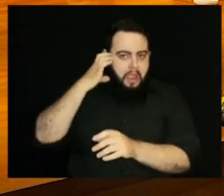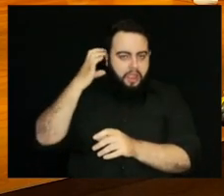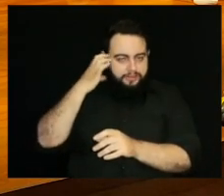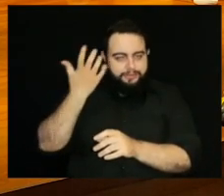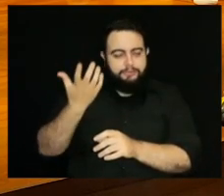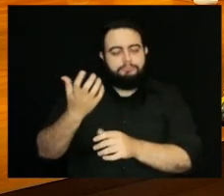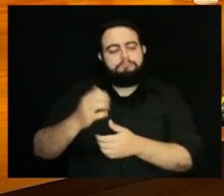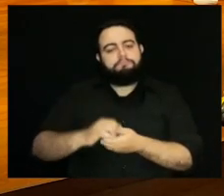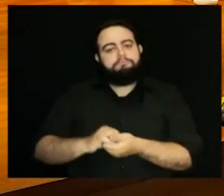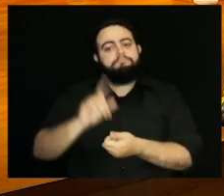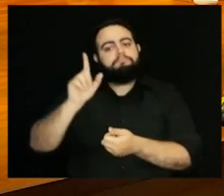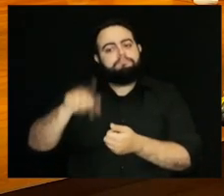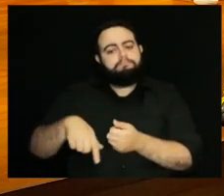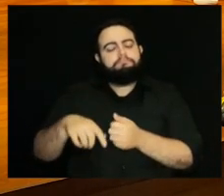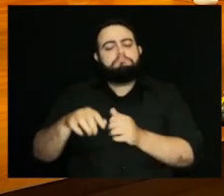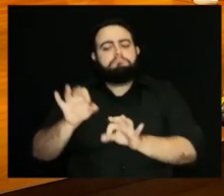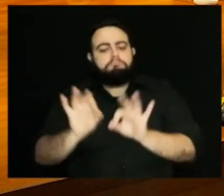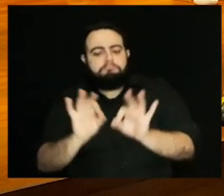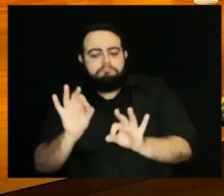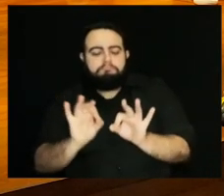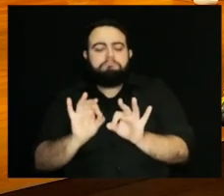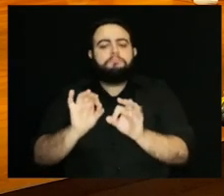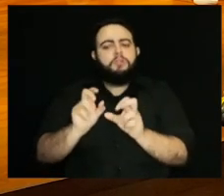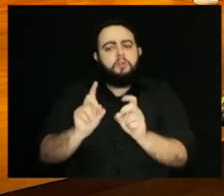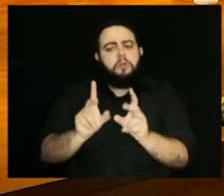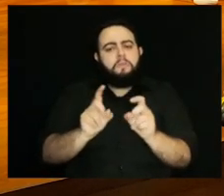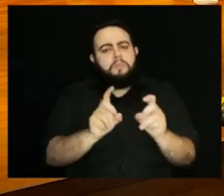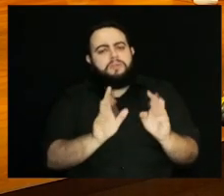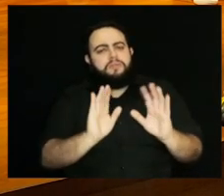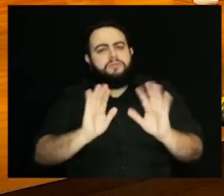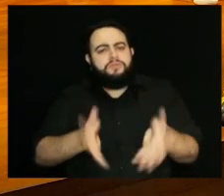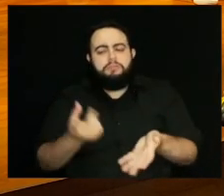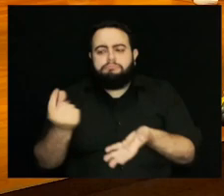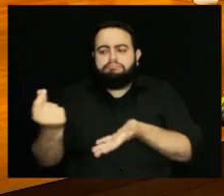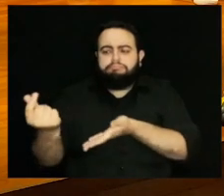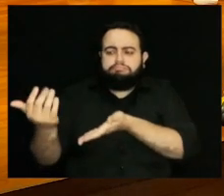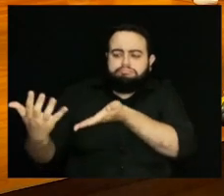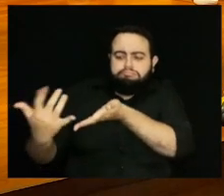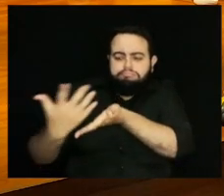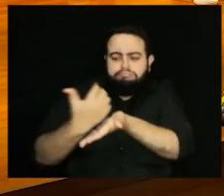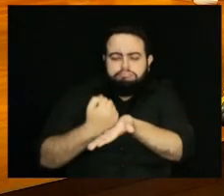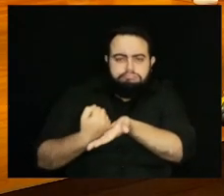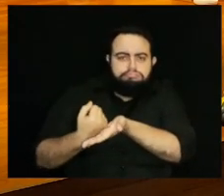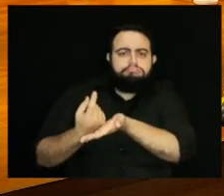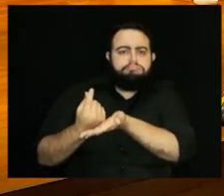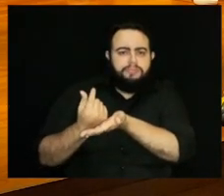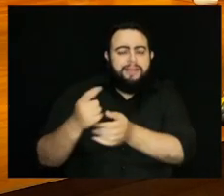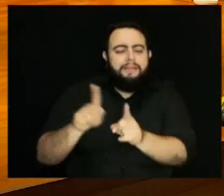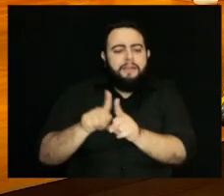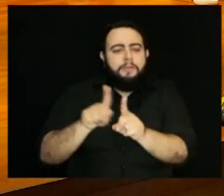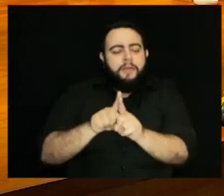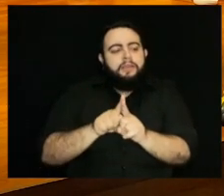entra num esquema muito comercial já gerando muito dinheiro e contratando muita gente, pagando